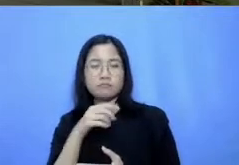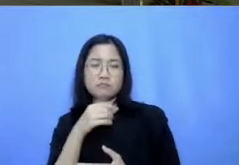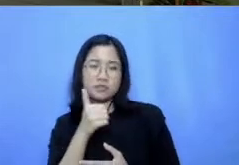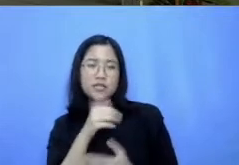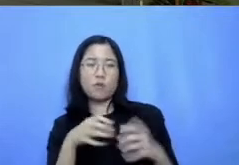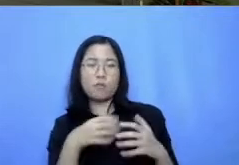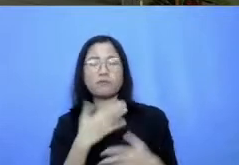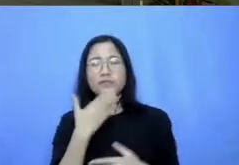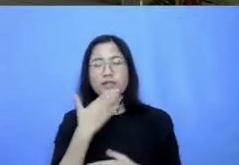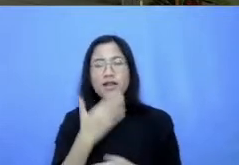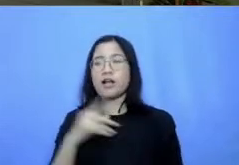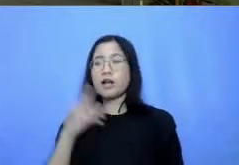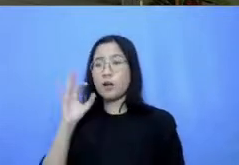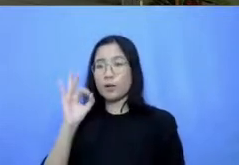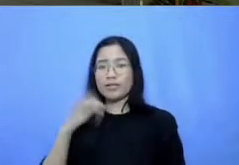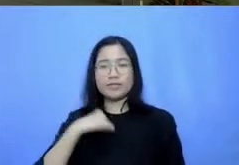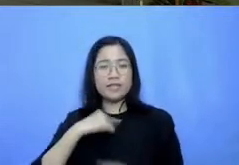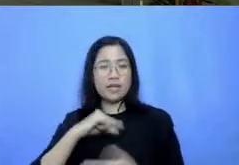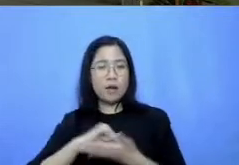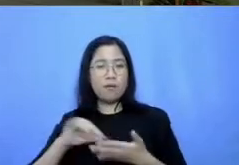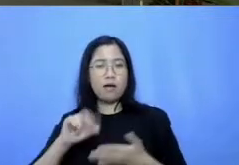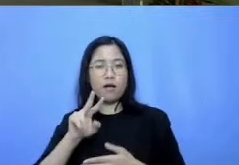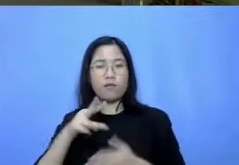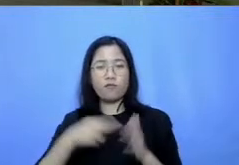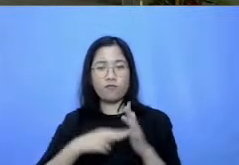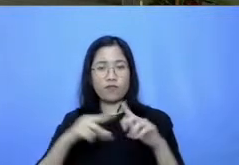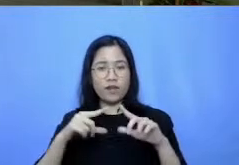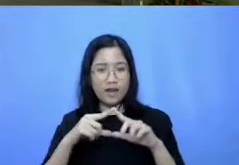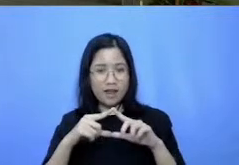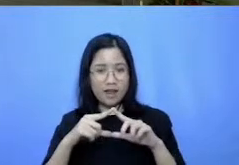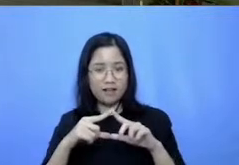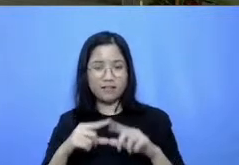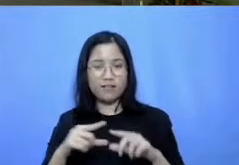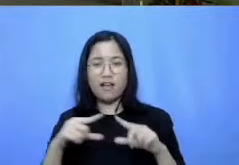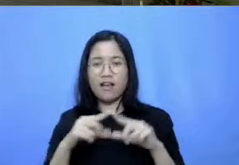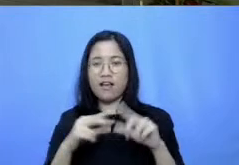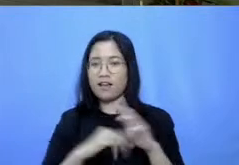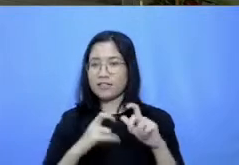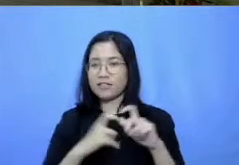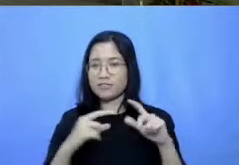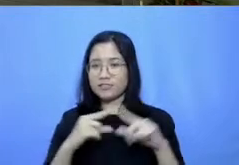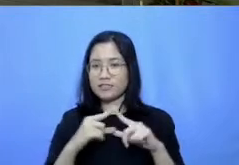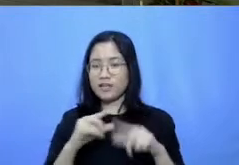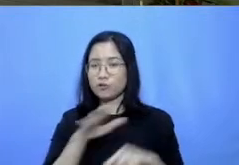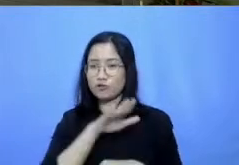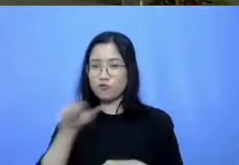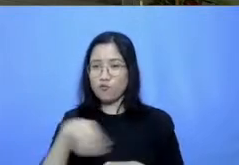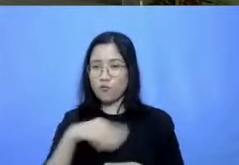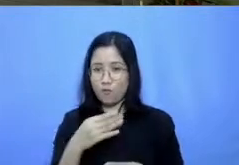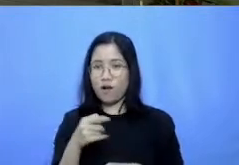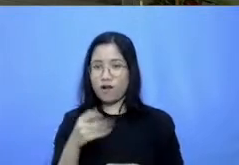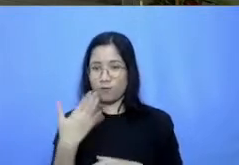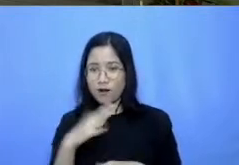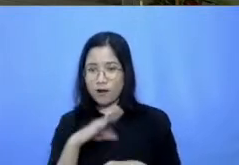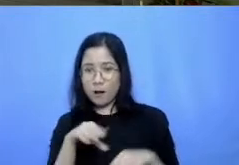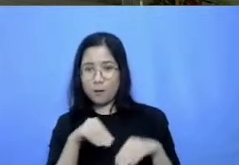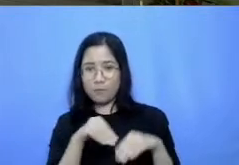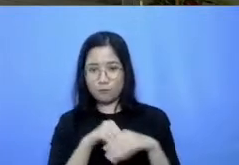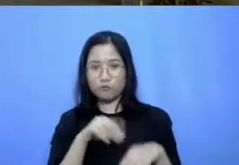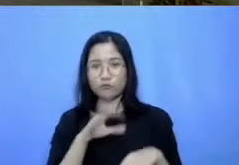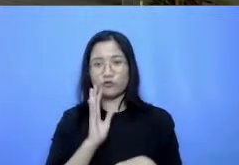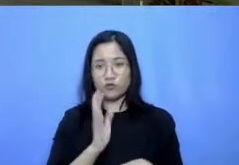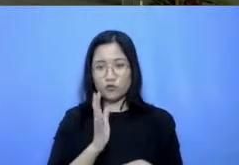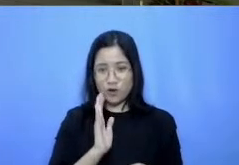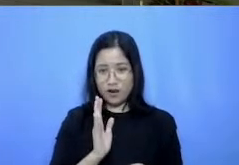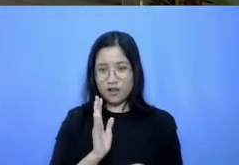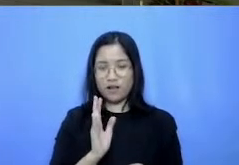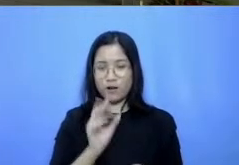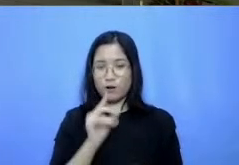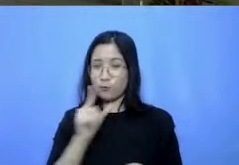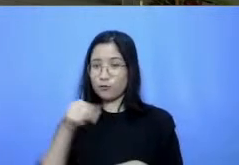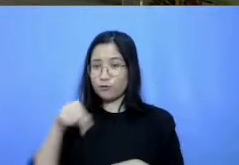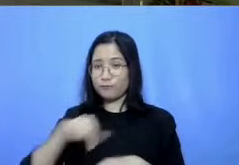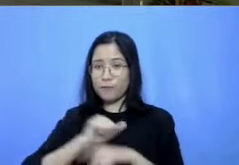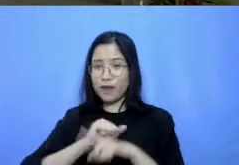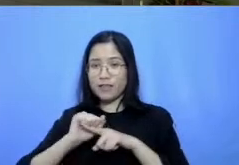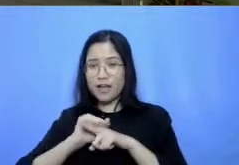Annisa bersama dari semua yang telah bergabung untuk menyelenggarakan pelatihan ini dari vnc.com